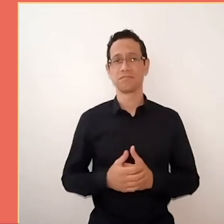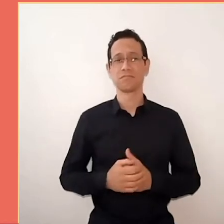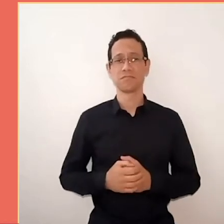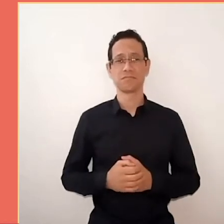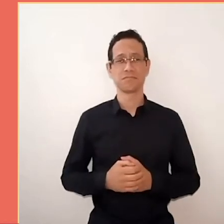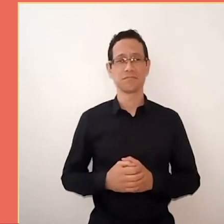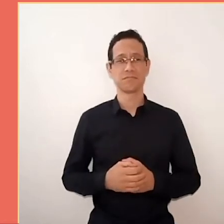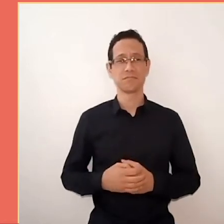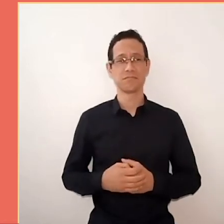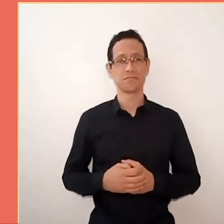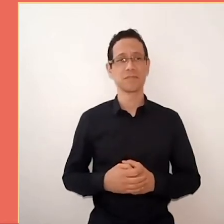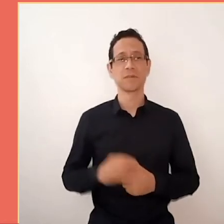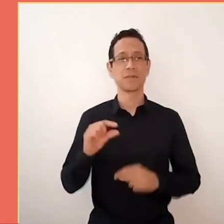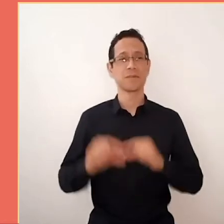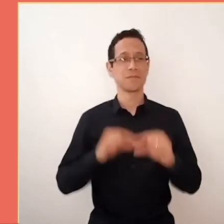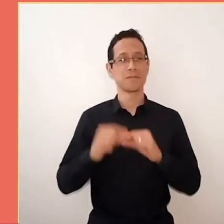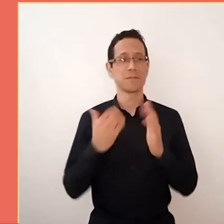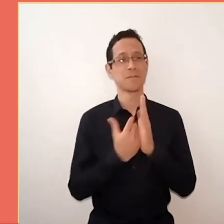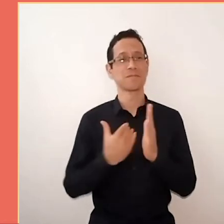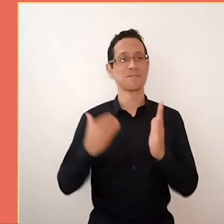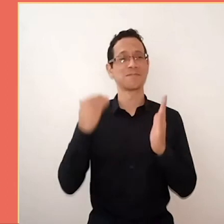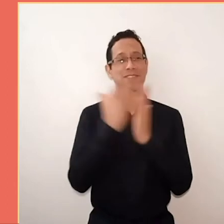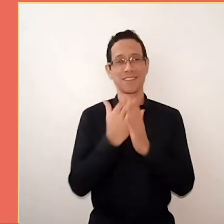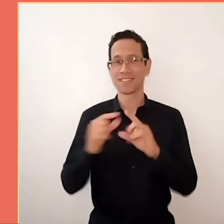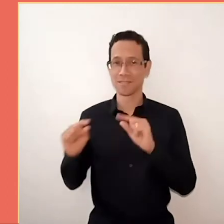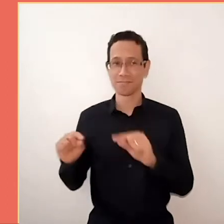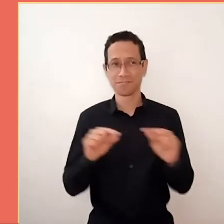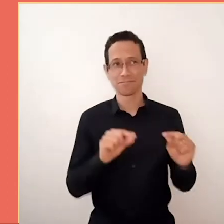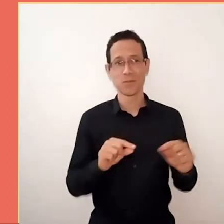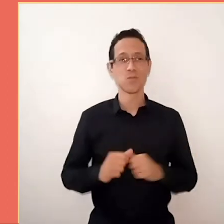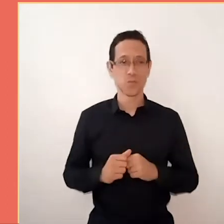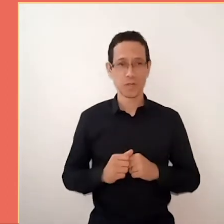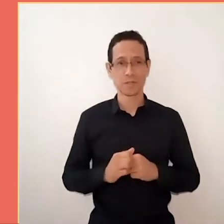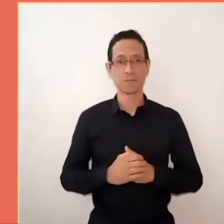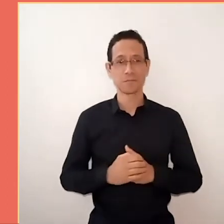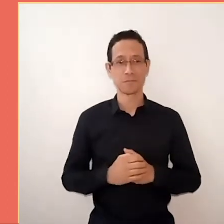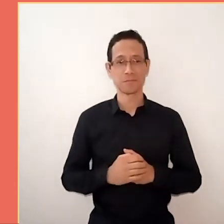falar um pouquinho mais sobre essa… essa…